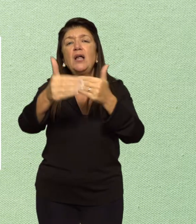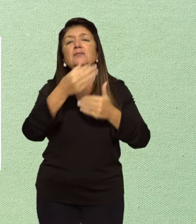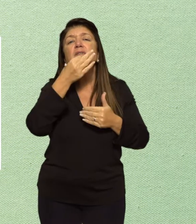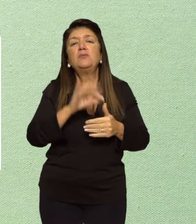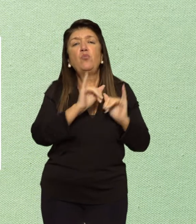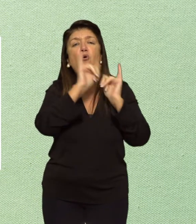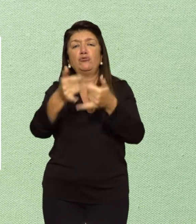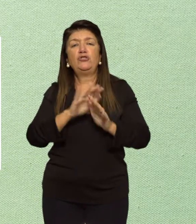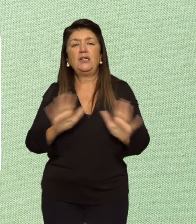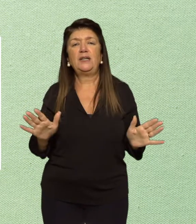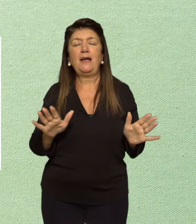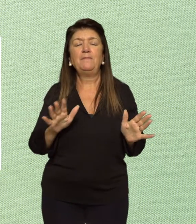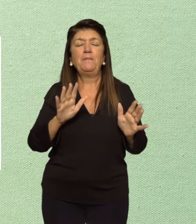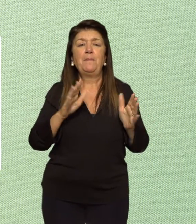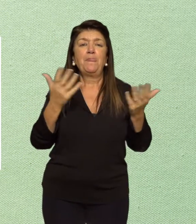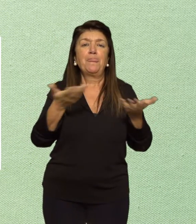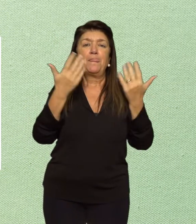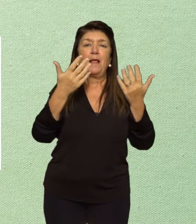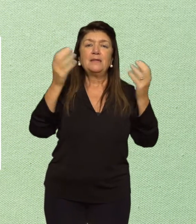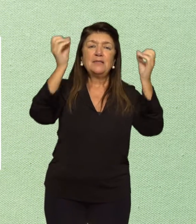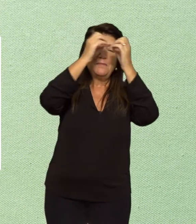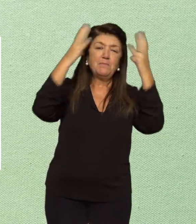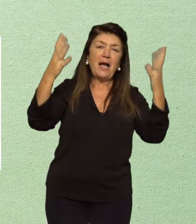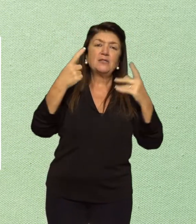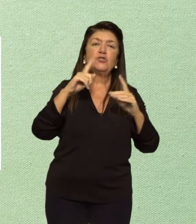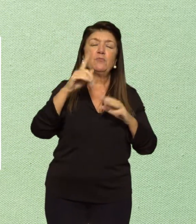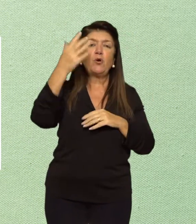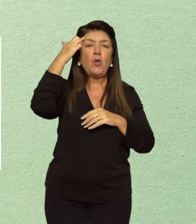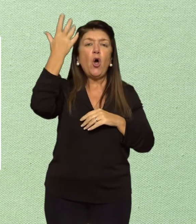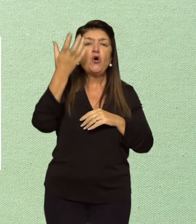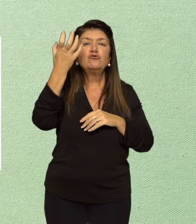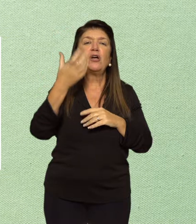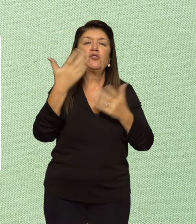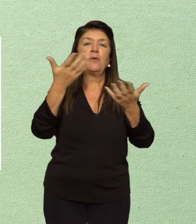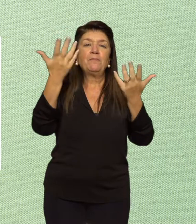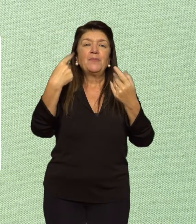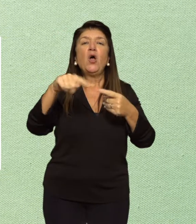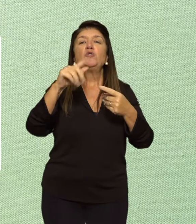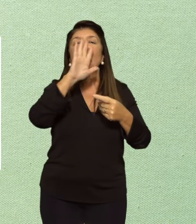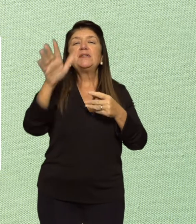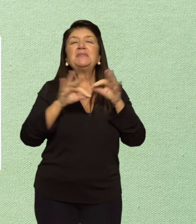immagine, il famoso concetto dei vasi che si rompono ma che poi vengono rimessi in